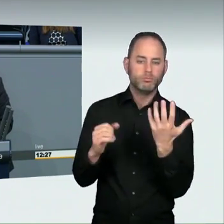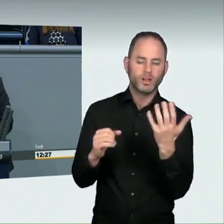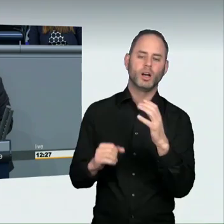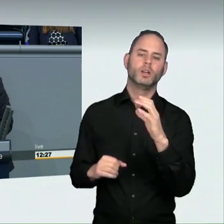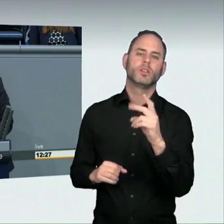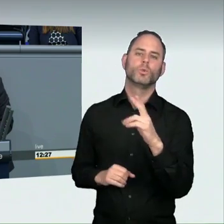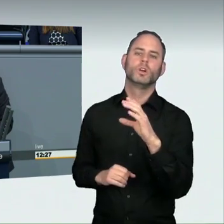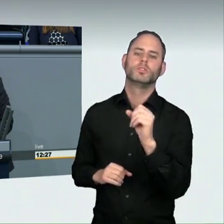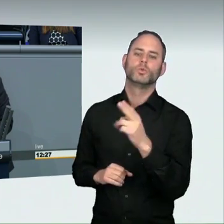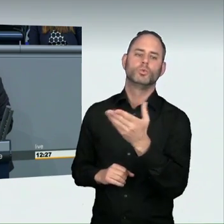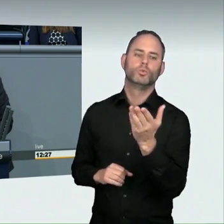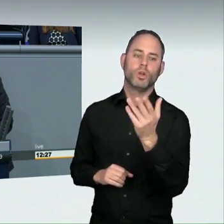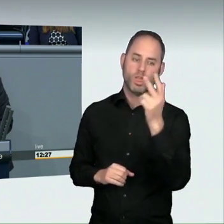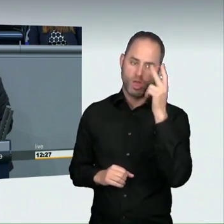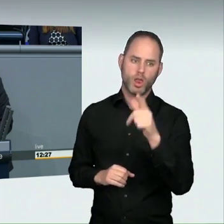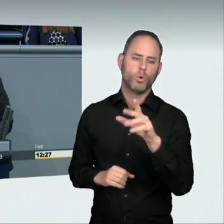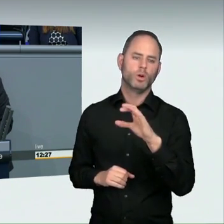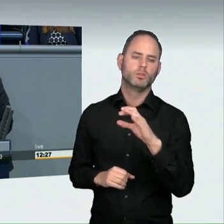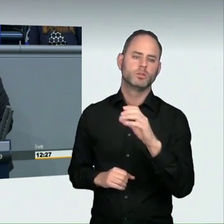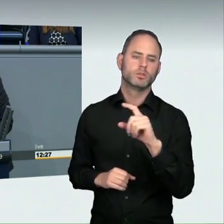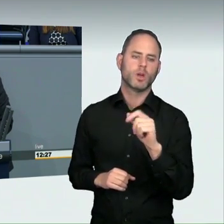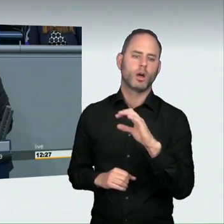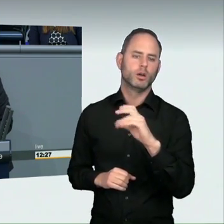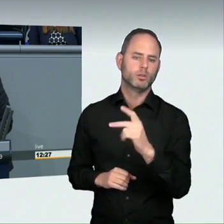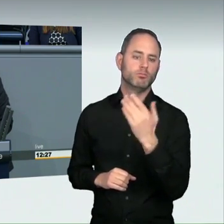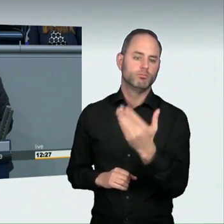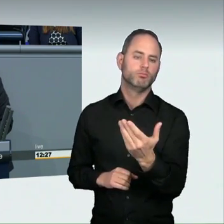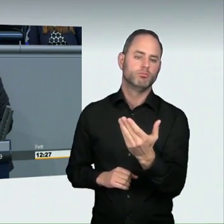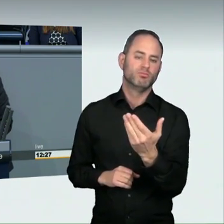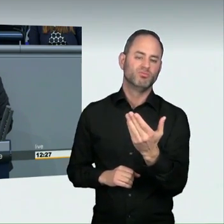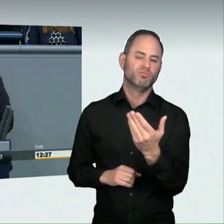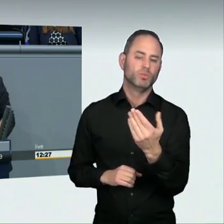der dramatischen Situation auf den Wohnungsmärkten. Sie sind nämlich nicht handlungsfähig, weder beim Mietrecht